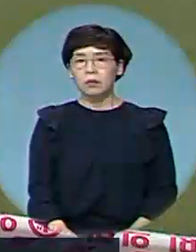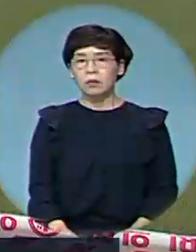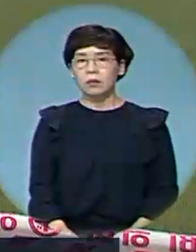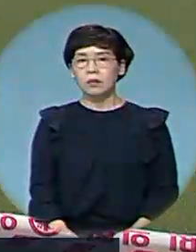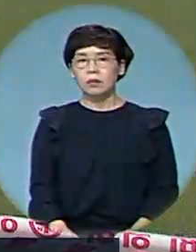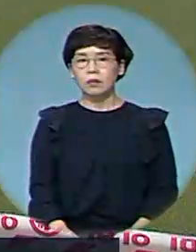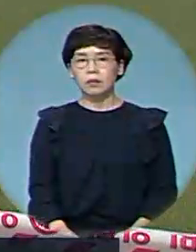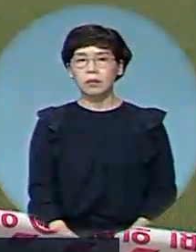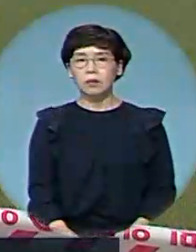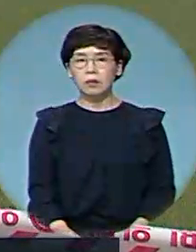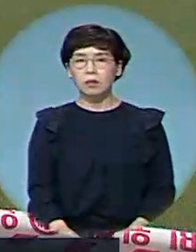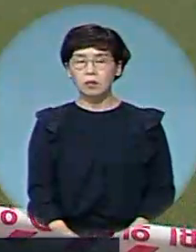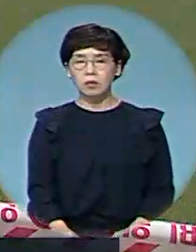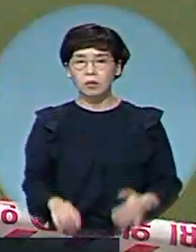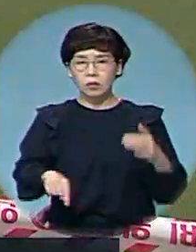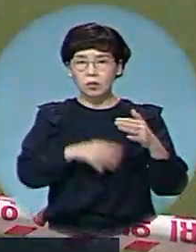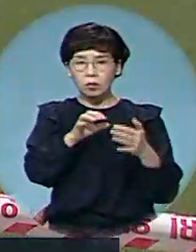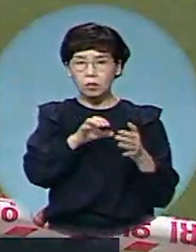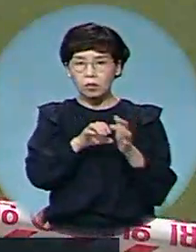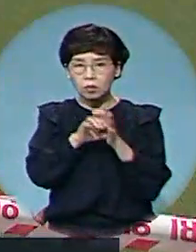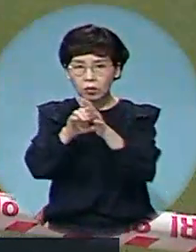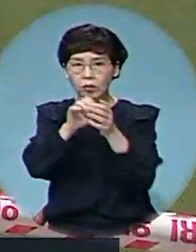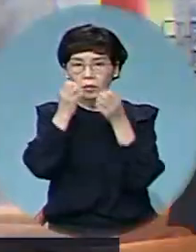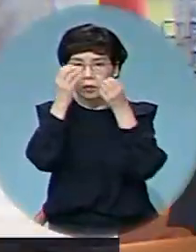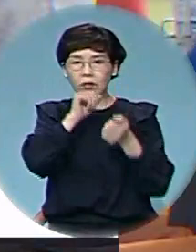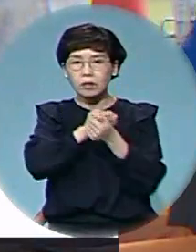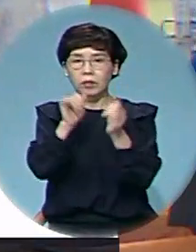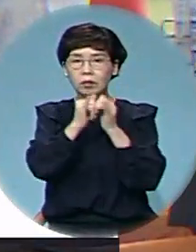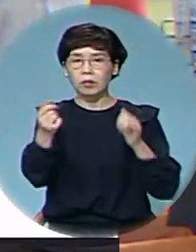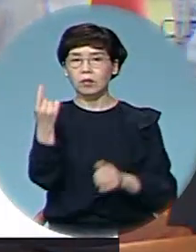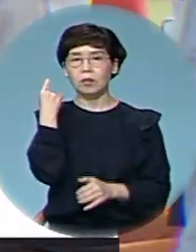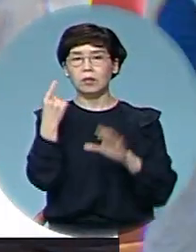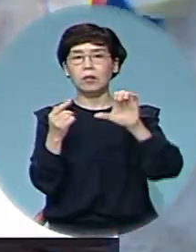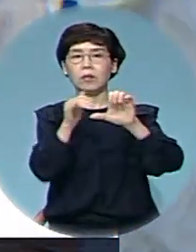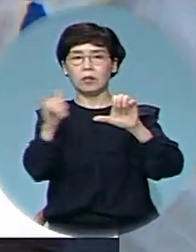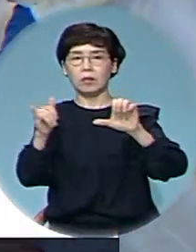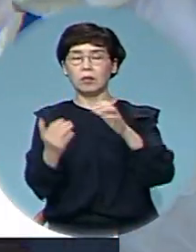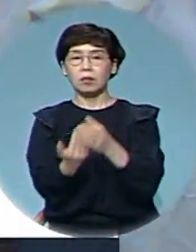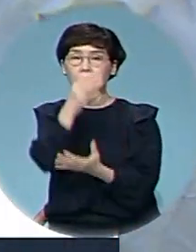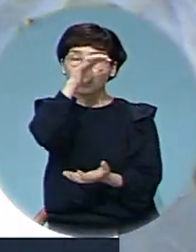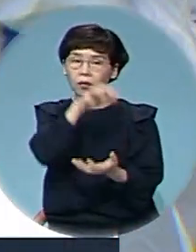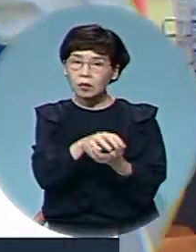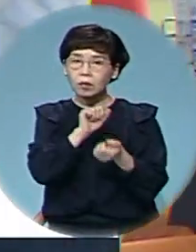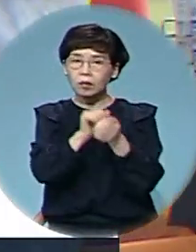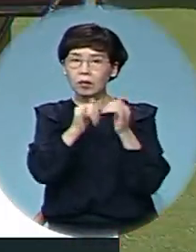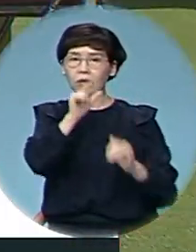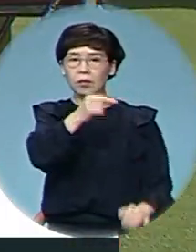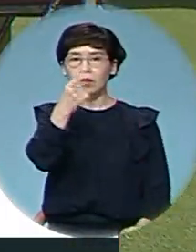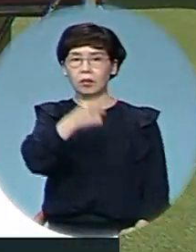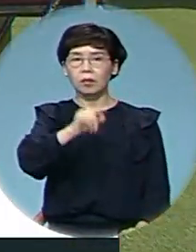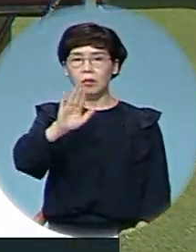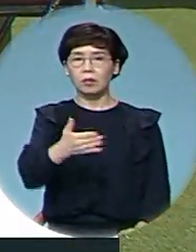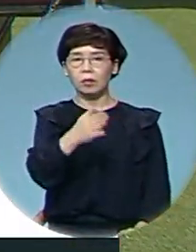(기자) 국내 코로나19 신규 확진자가 어제 45명 발생해 누적 확진자는 1만 1,947명까지 늘었습니다.